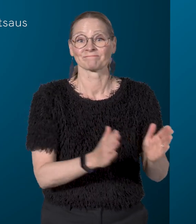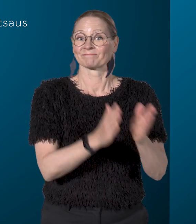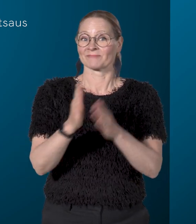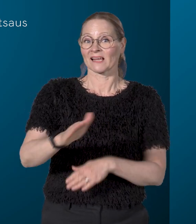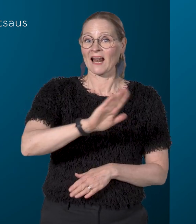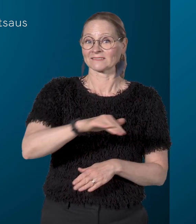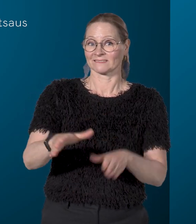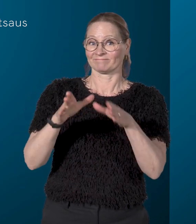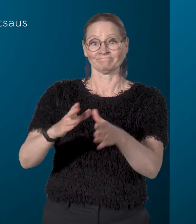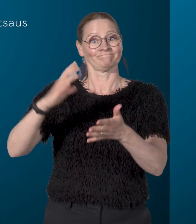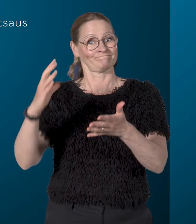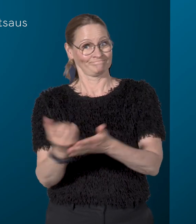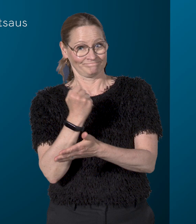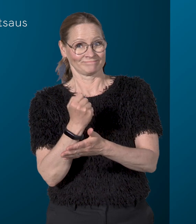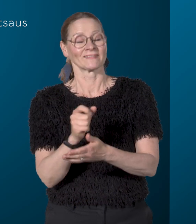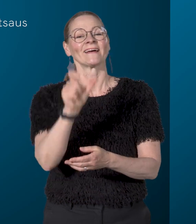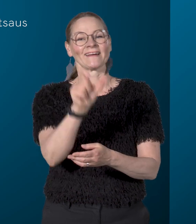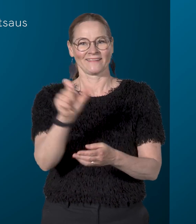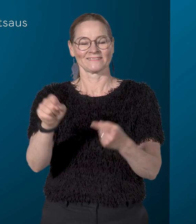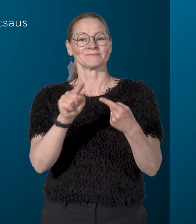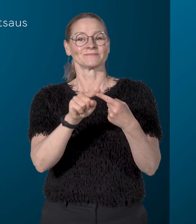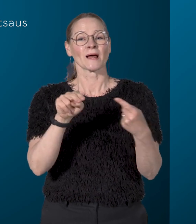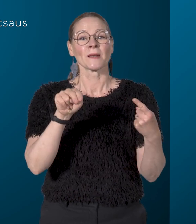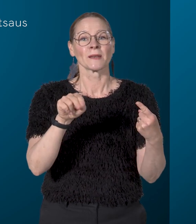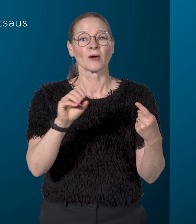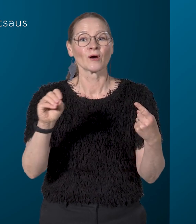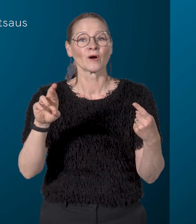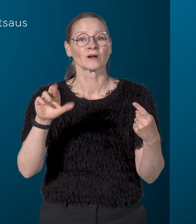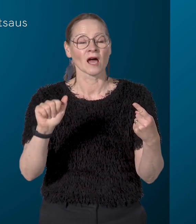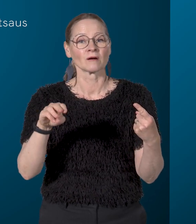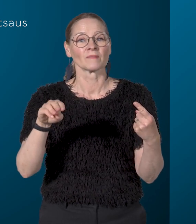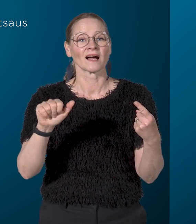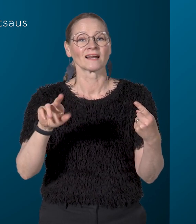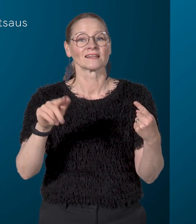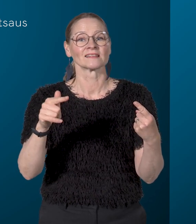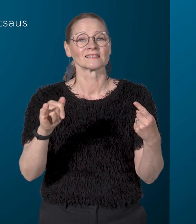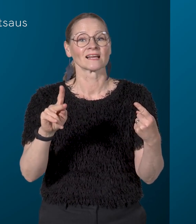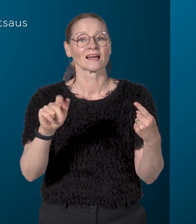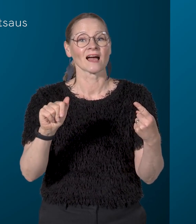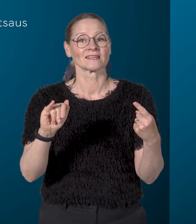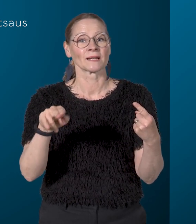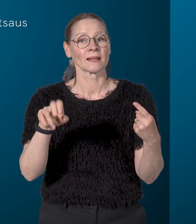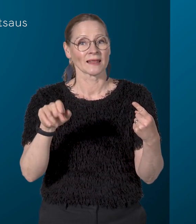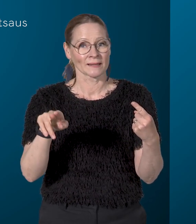Lasten kategorian voitto myönnettiin Noora Martikaiselle -